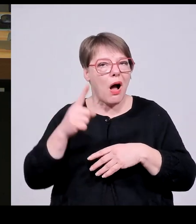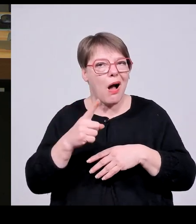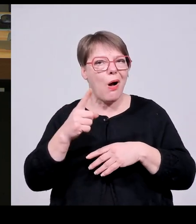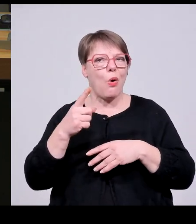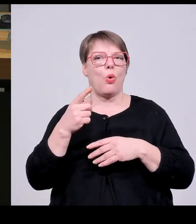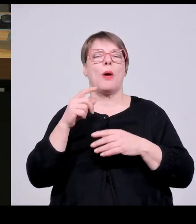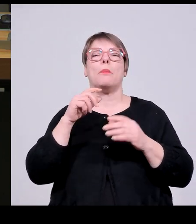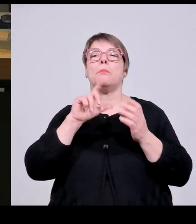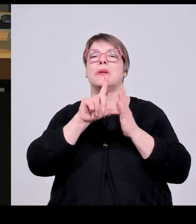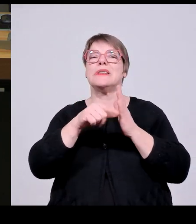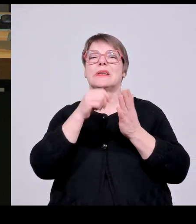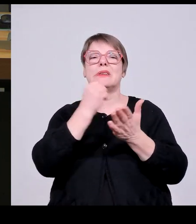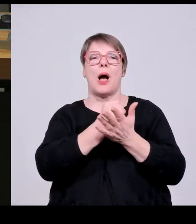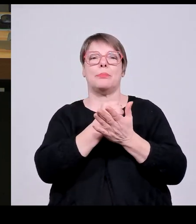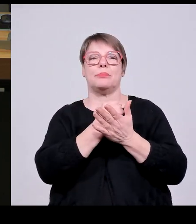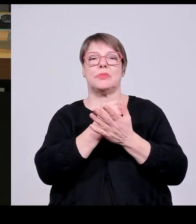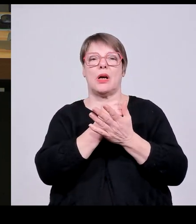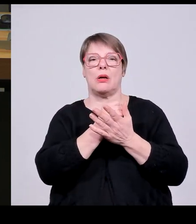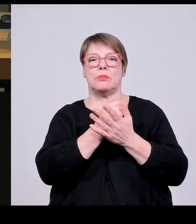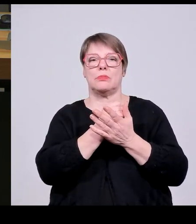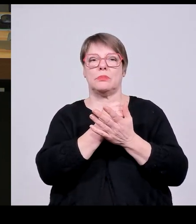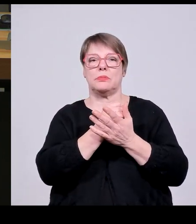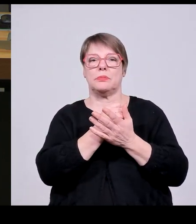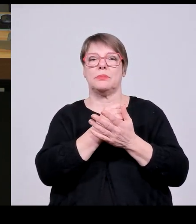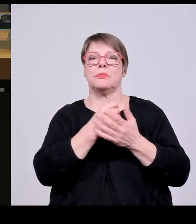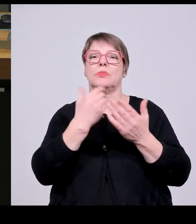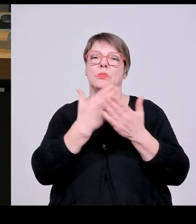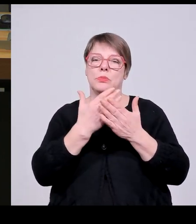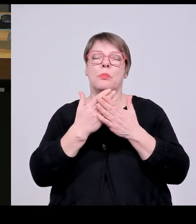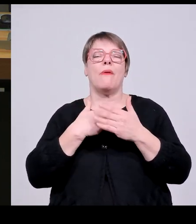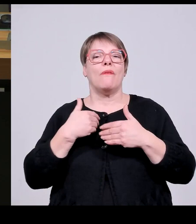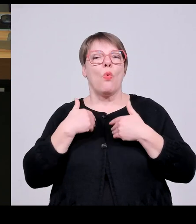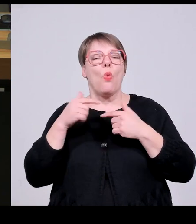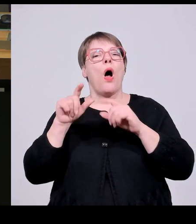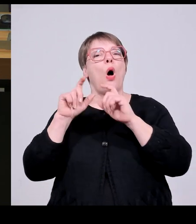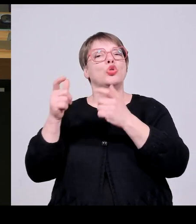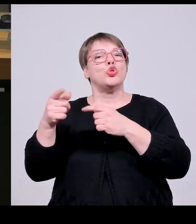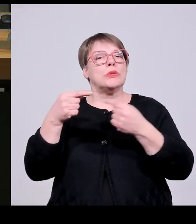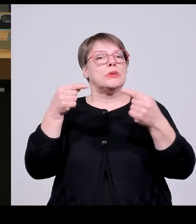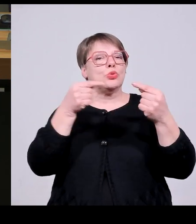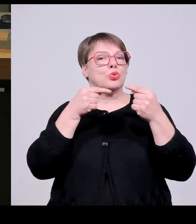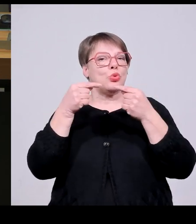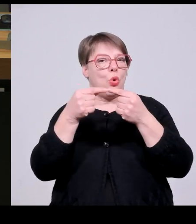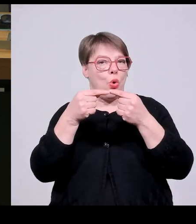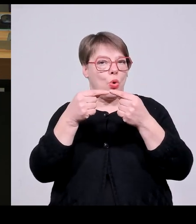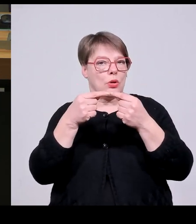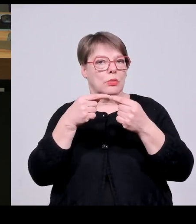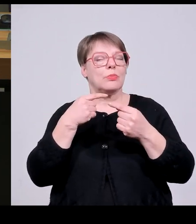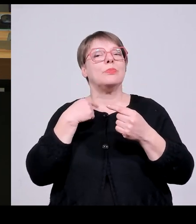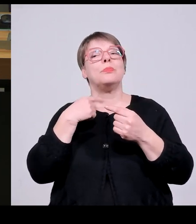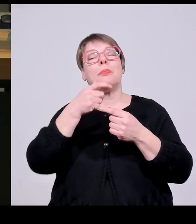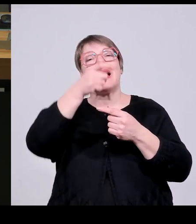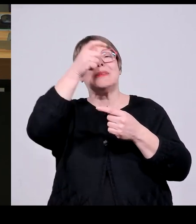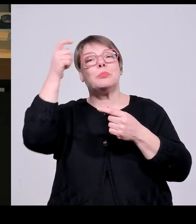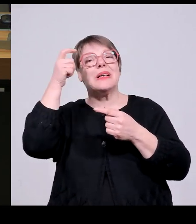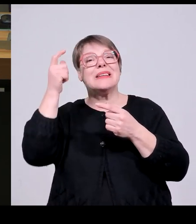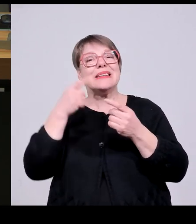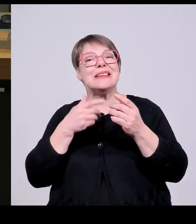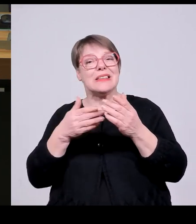Aber noch einmal: Sie werden sich Ihre Gedanken gemacht haben. Die Frage wird ja nicht erst seit gestern diskuti. Insofern bin ich gespannt auf